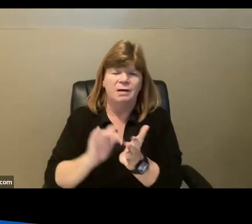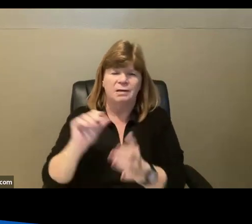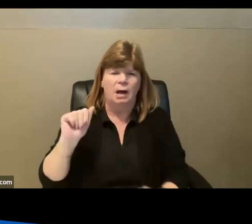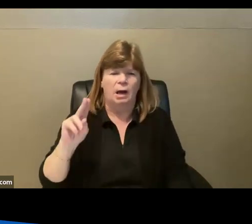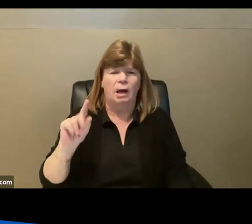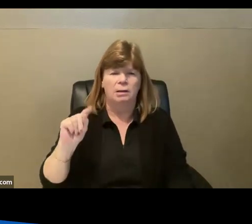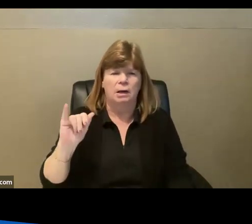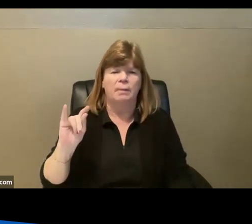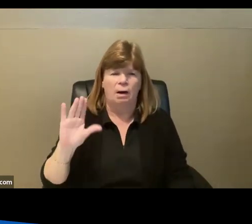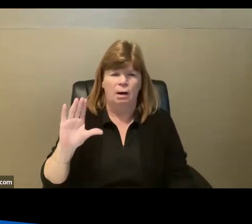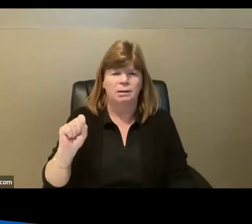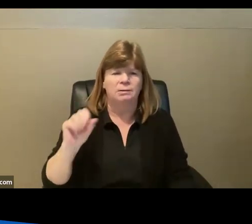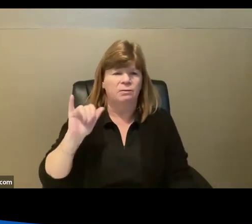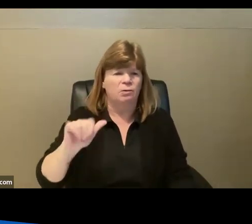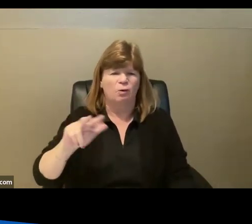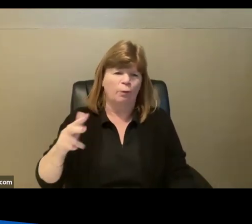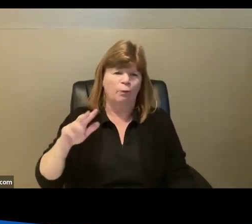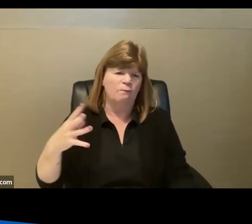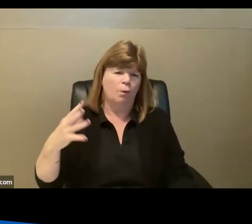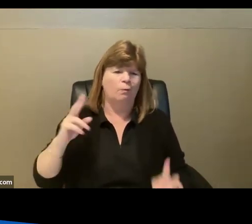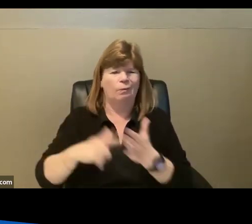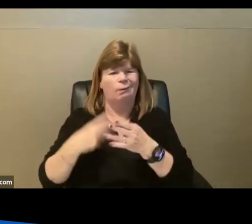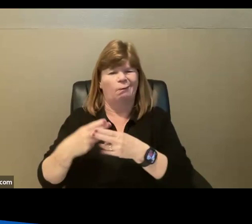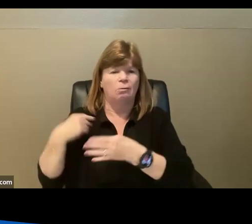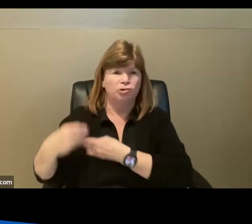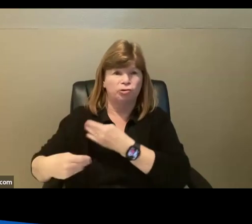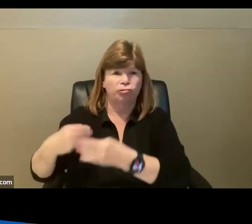esos son como antibióticos de tercera o cuarta generación.